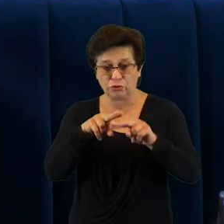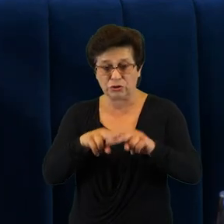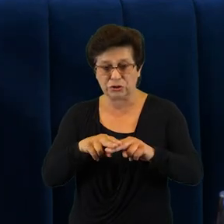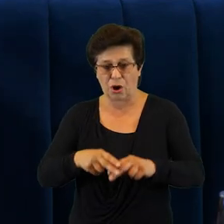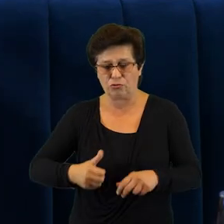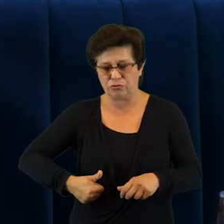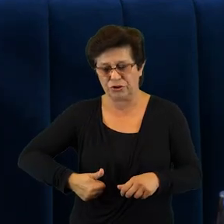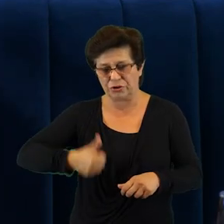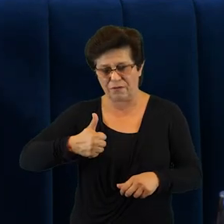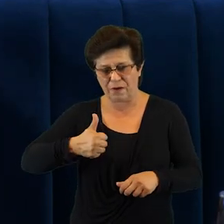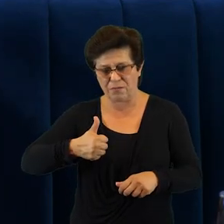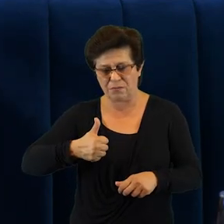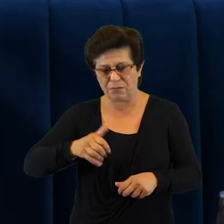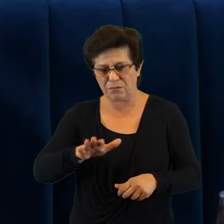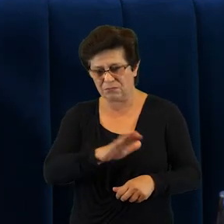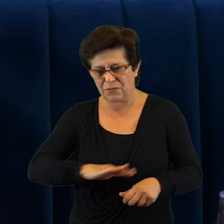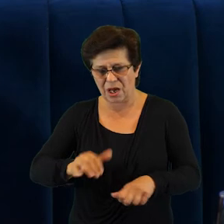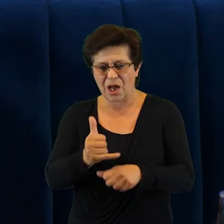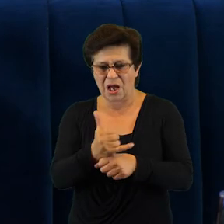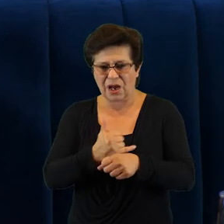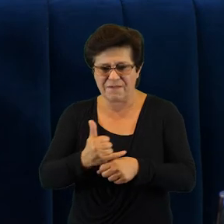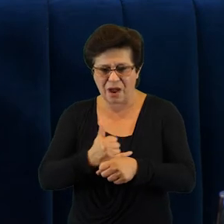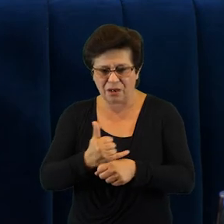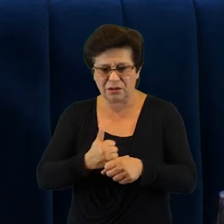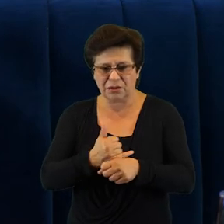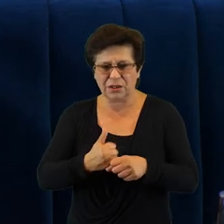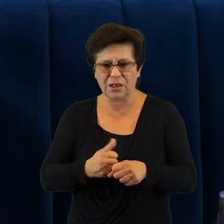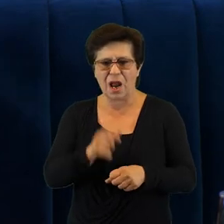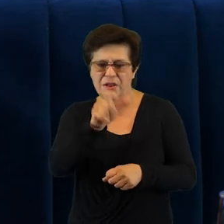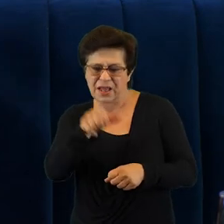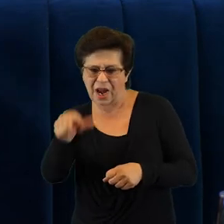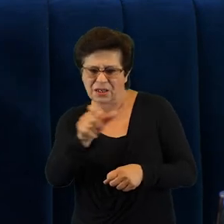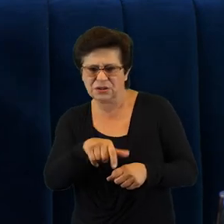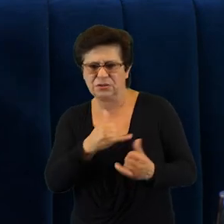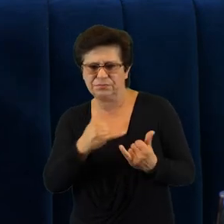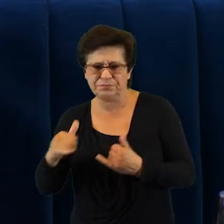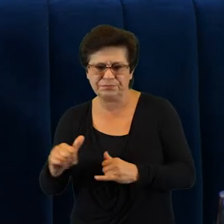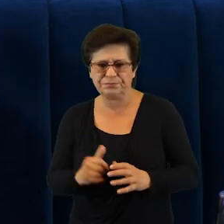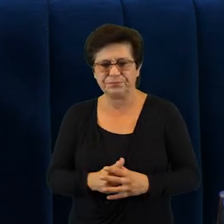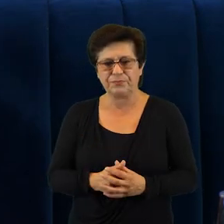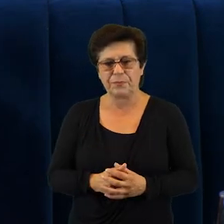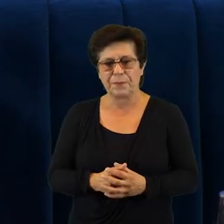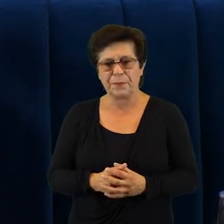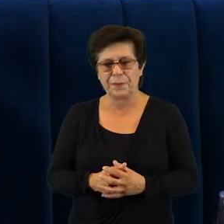Miał bardzo silną, niezwykłą osobowość. Nie tylko był dyrektorem kabaretów literackich,